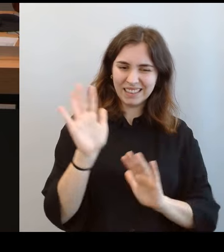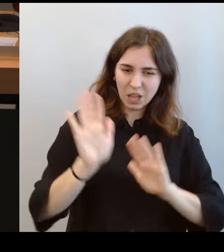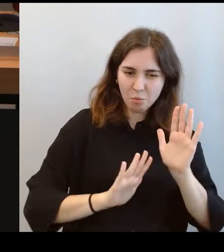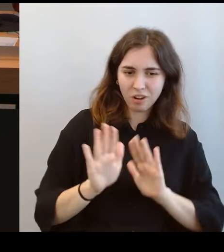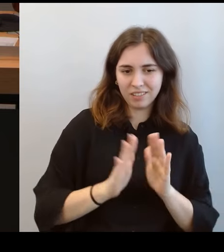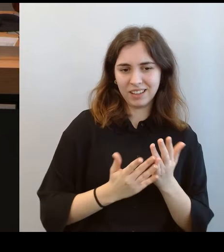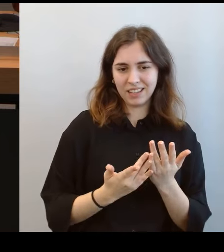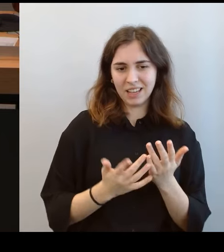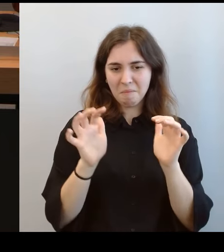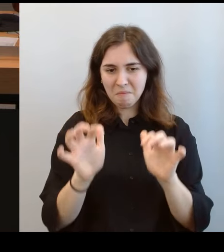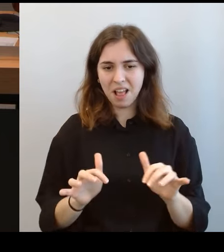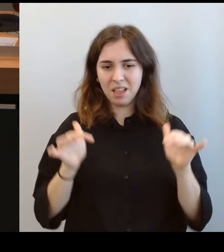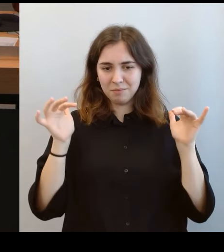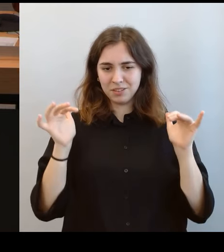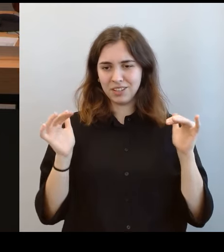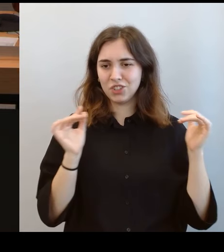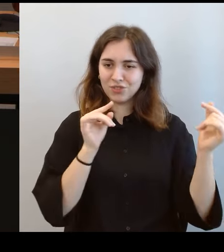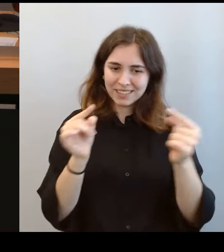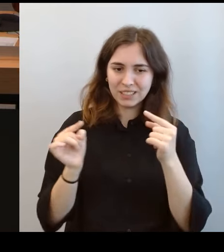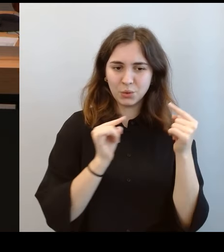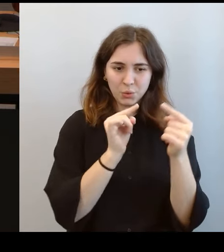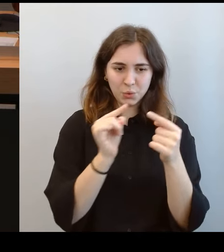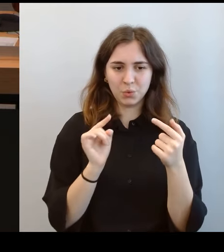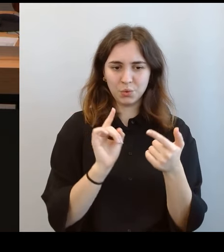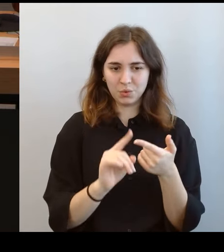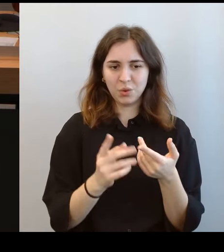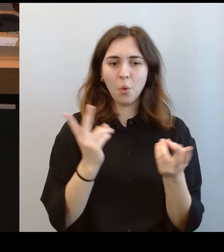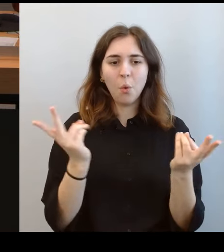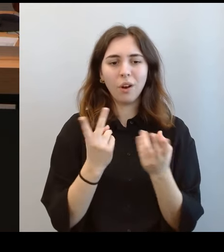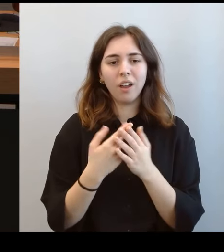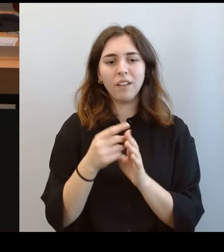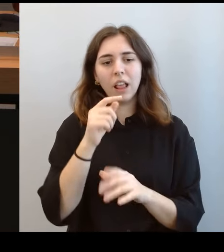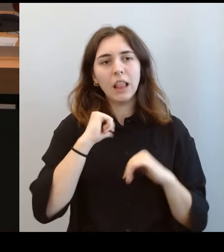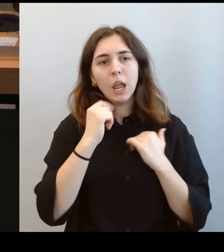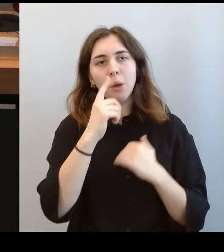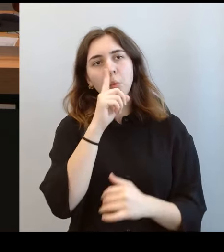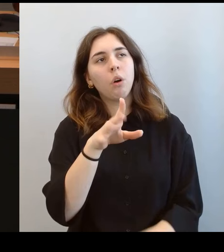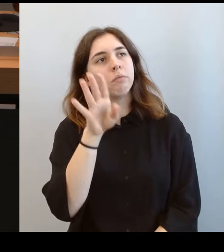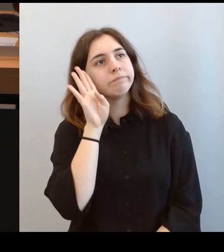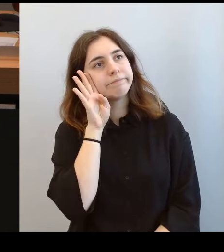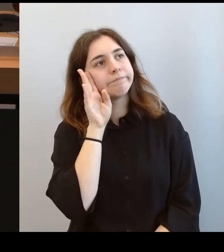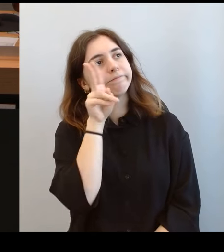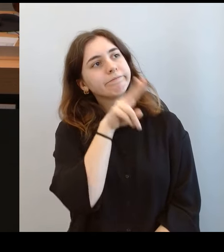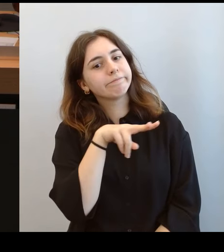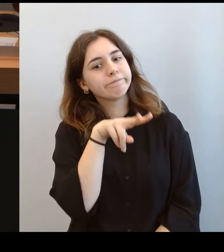Leben vom Zuhören, vom einander ringen um die beste Lösung.